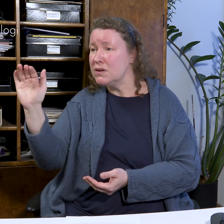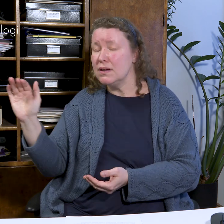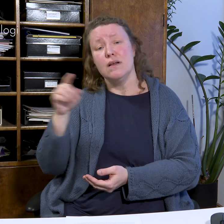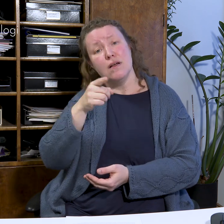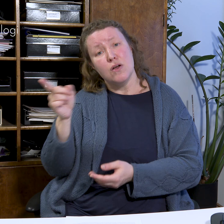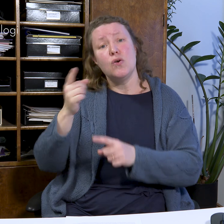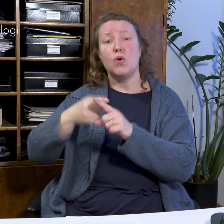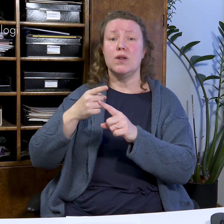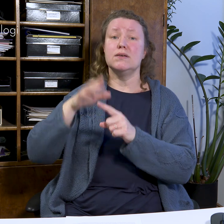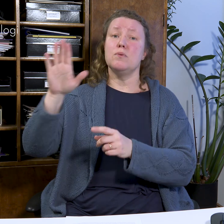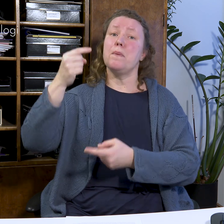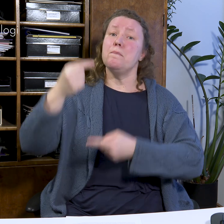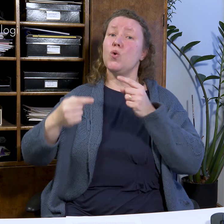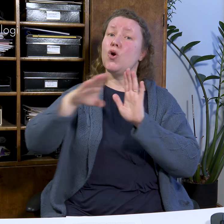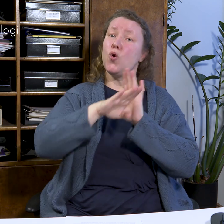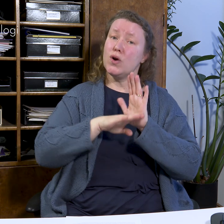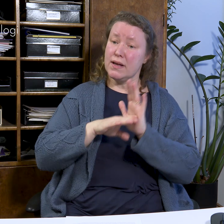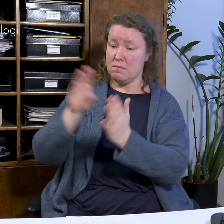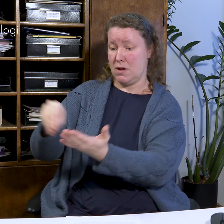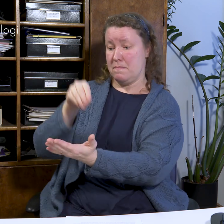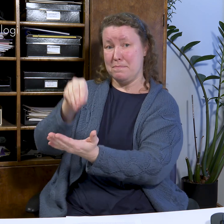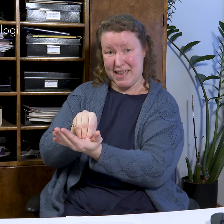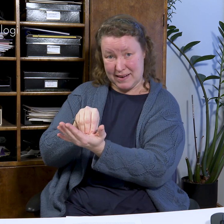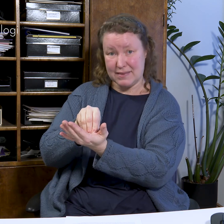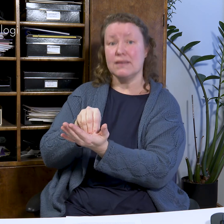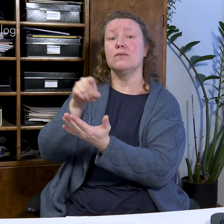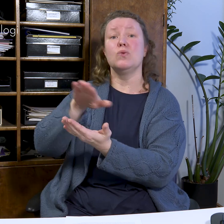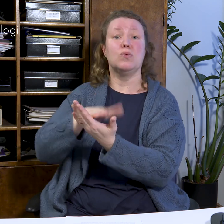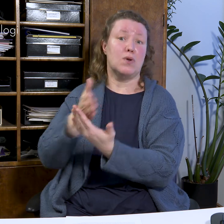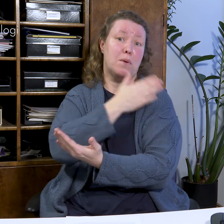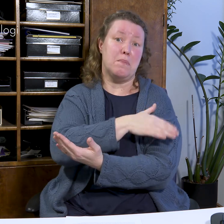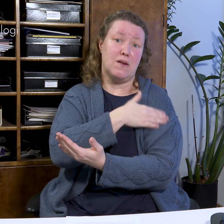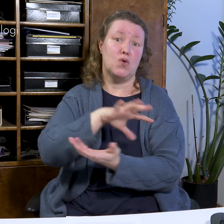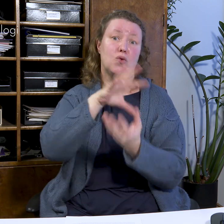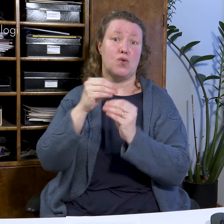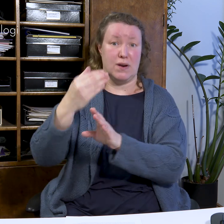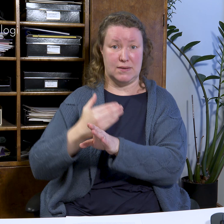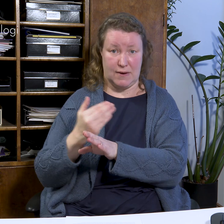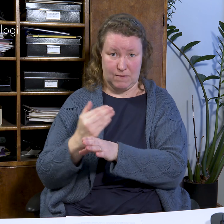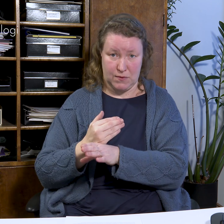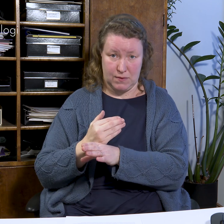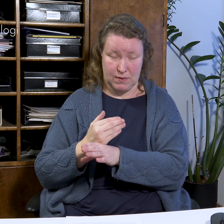että nämä lisäisivät tulkkauspalvelun kokonaisarvioinnin puolueohjelmiinsa.